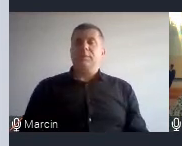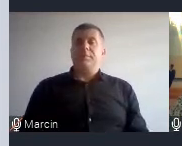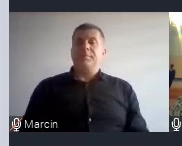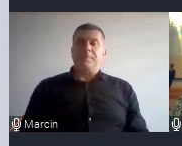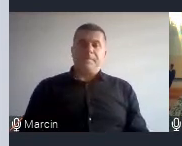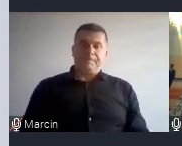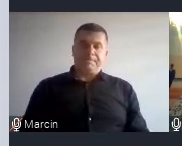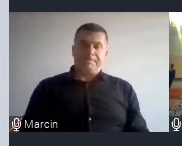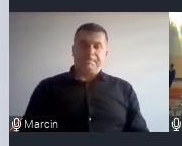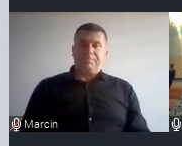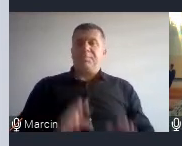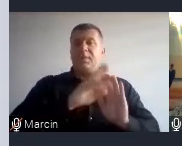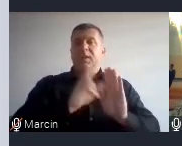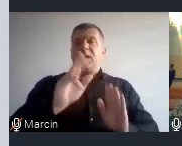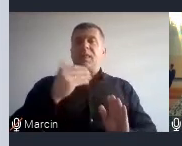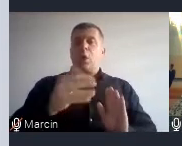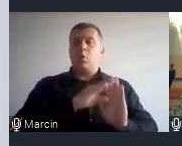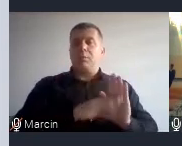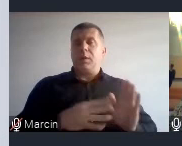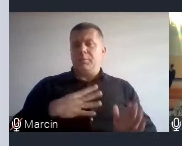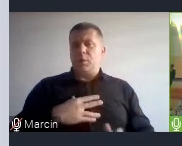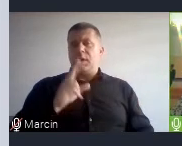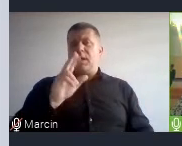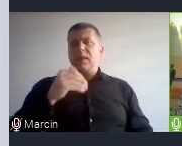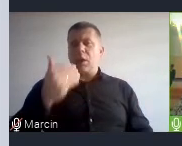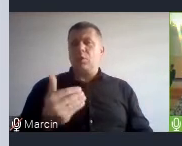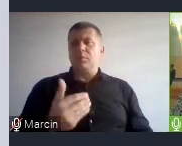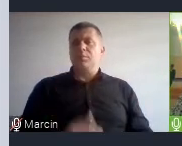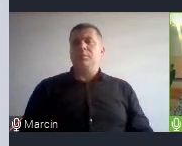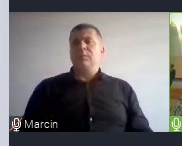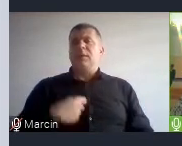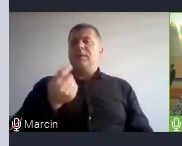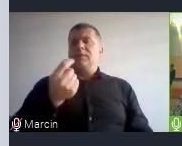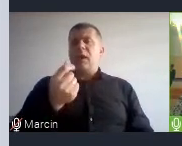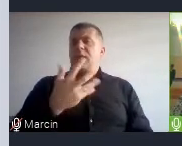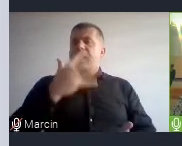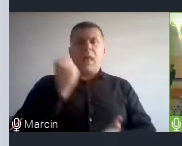Kryteria. Byłem przy kryteriach – cena nie musi być jedynym kryterium,